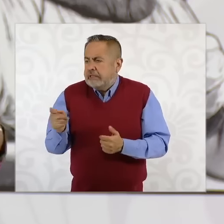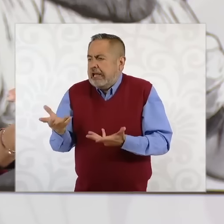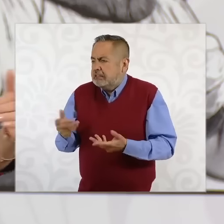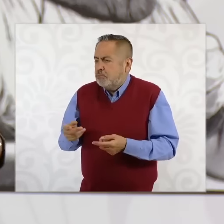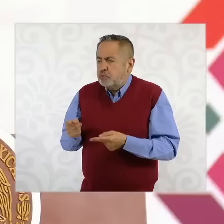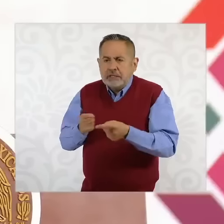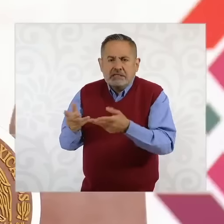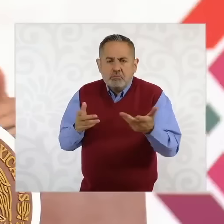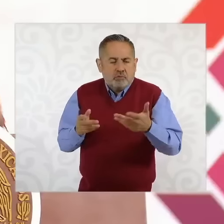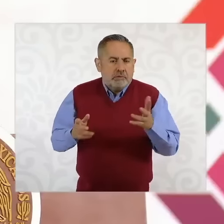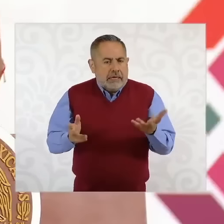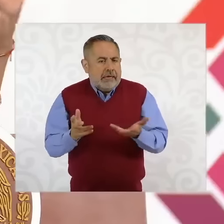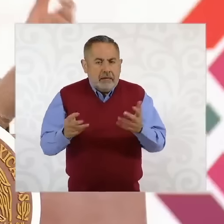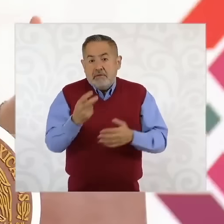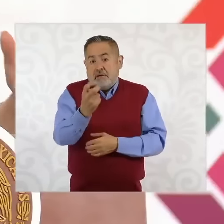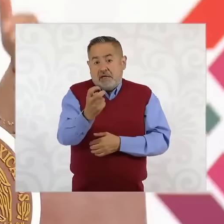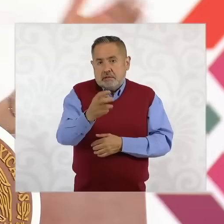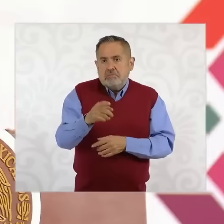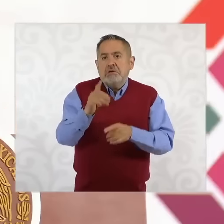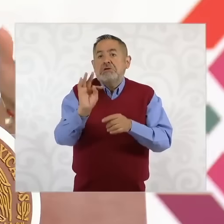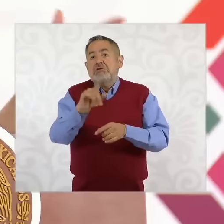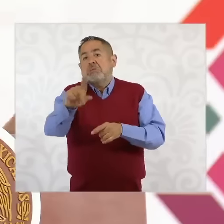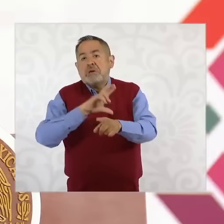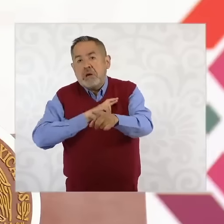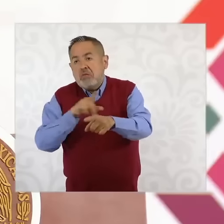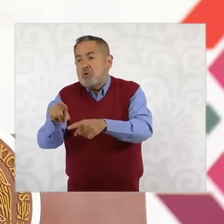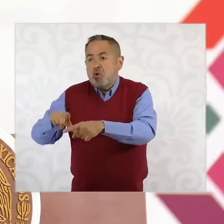llanamente. En este caso pueden ser privados, pueden ser públicos, en fin,